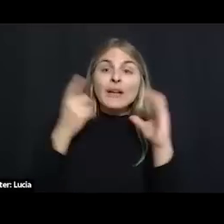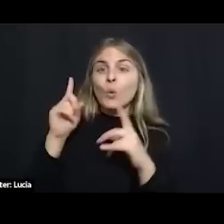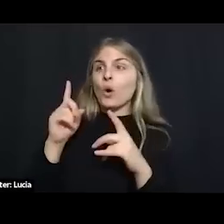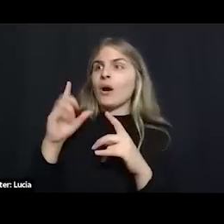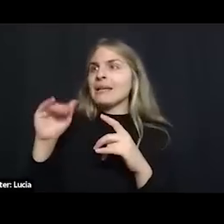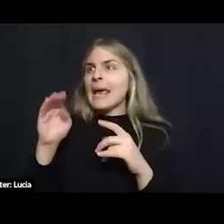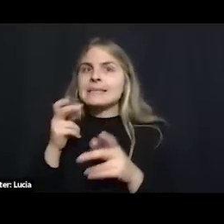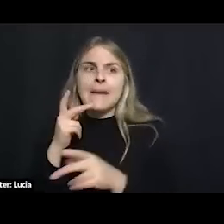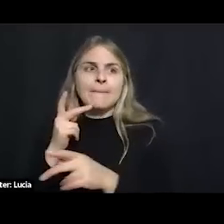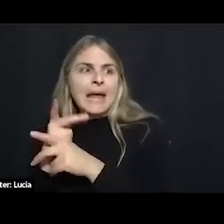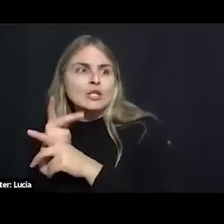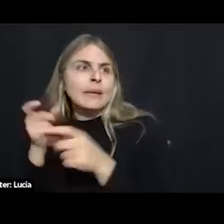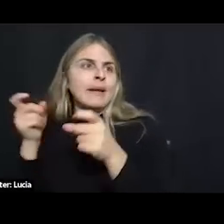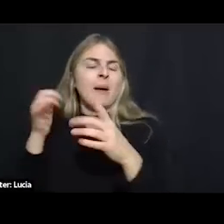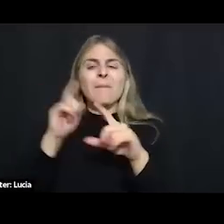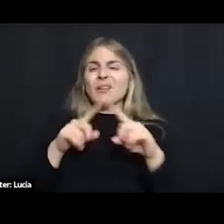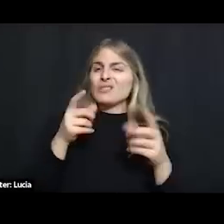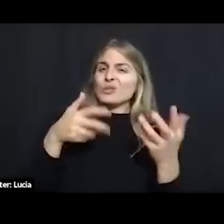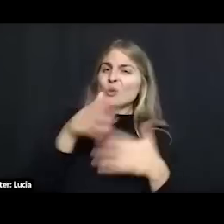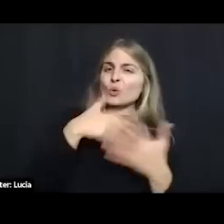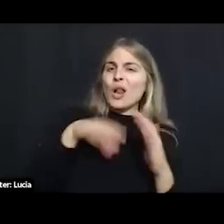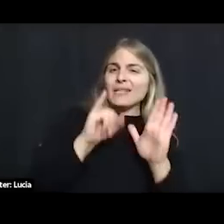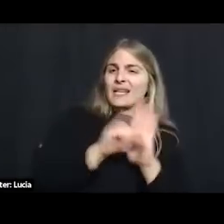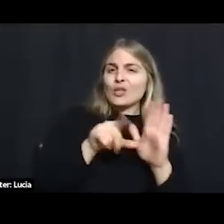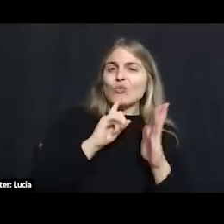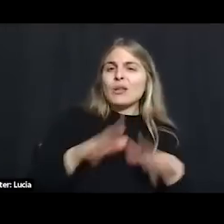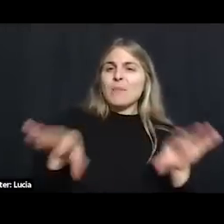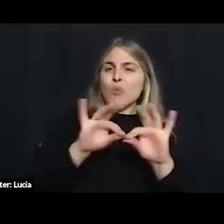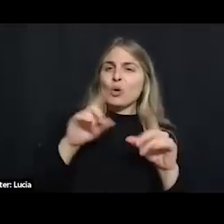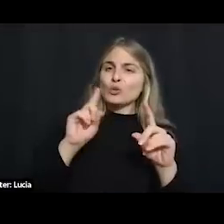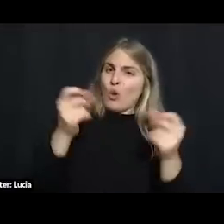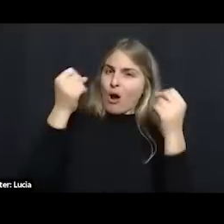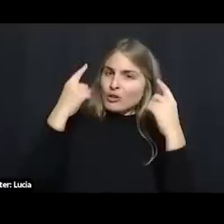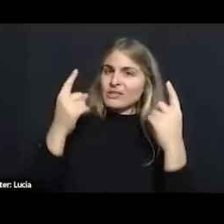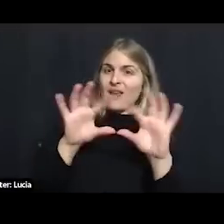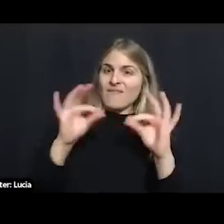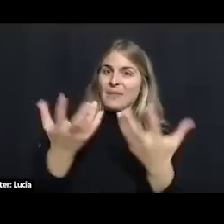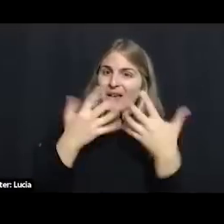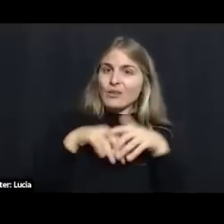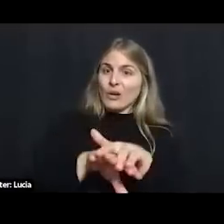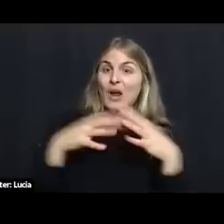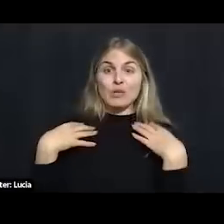la identidad social podría ser un marco importante para entender la integración comunitaria y la recuperación después del sinhogarismo.